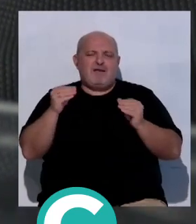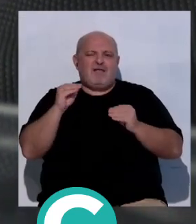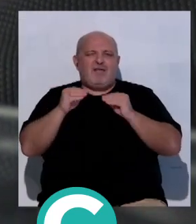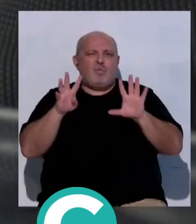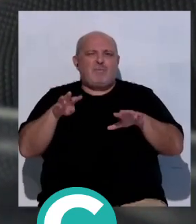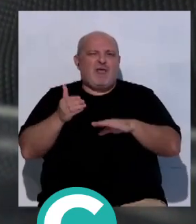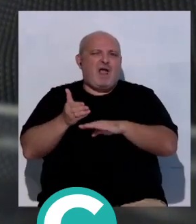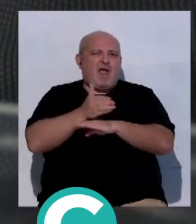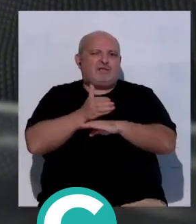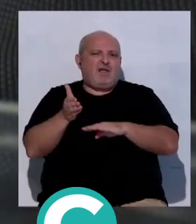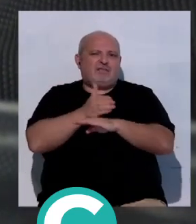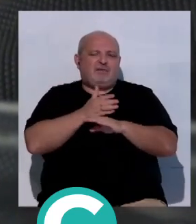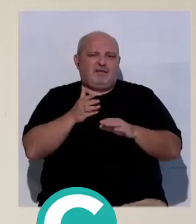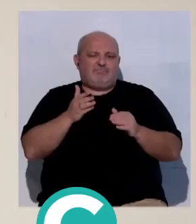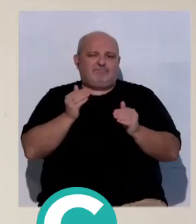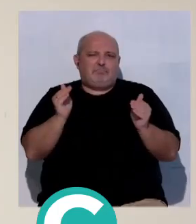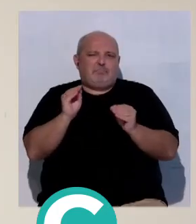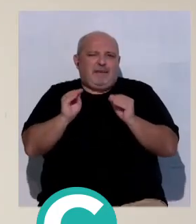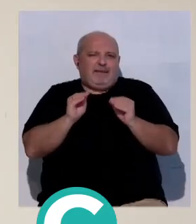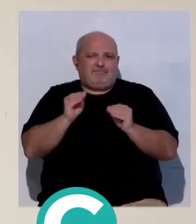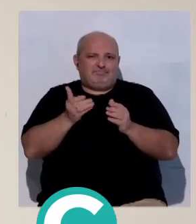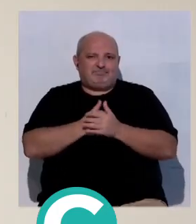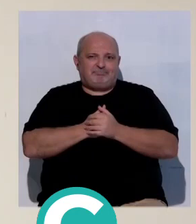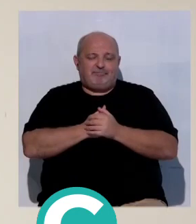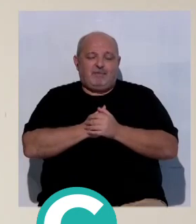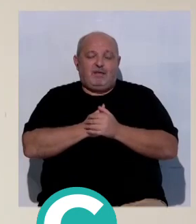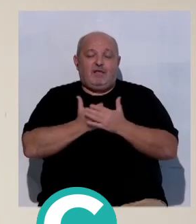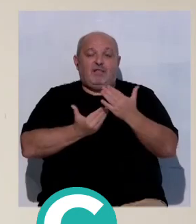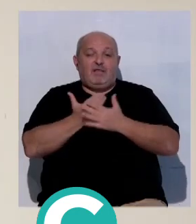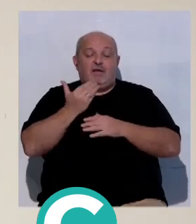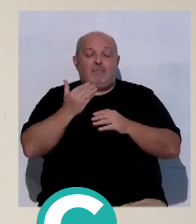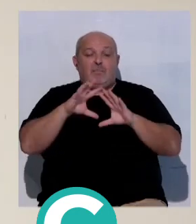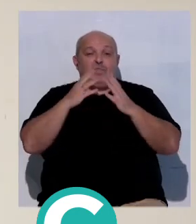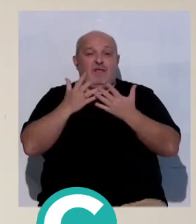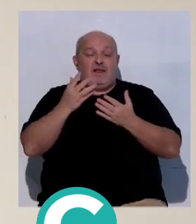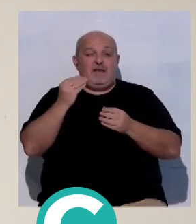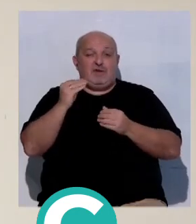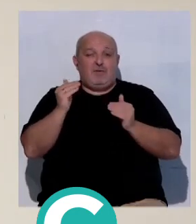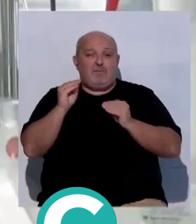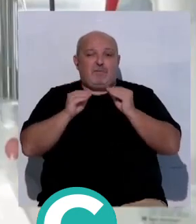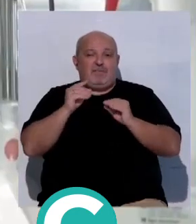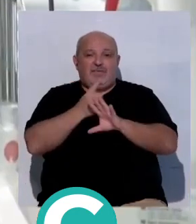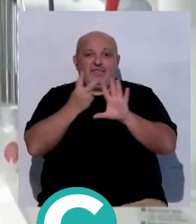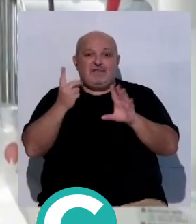de grandes prematuros el Día Mundial del niño prematuro se convierte cada 17 de noviembre en